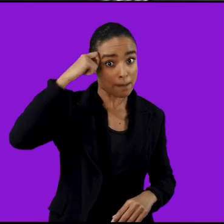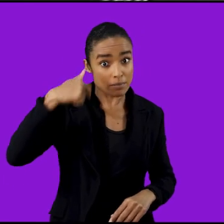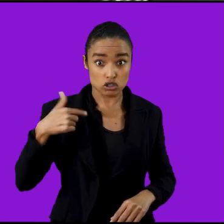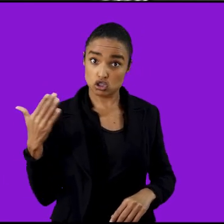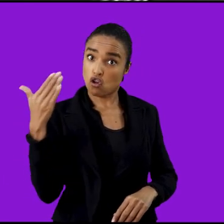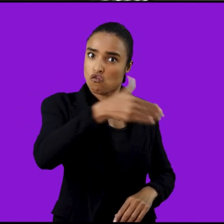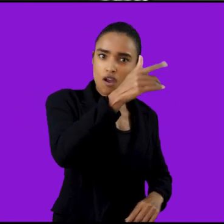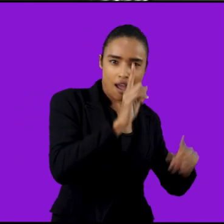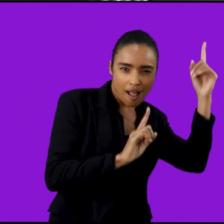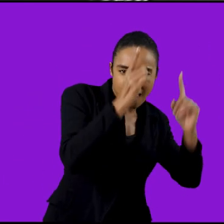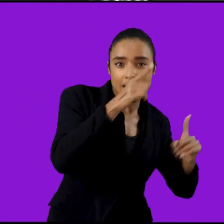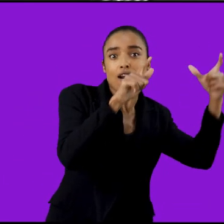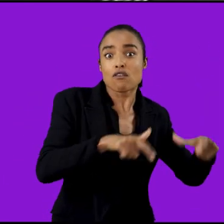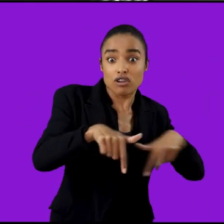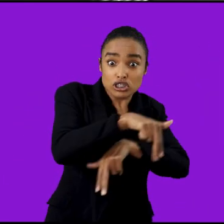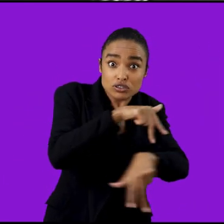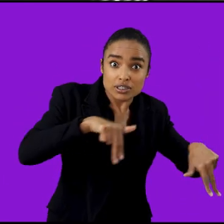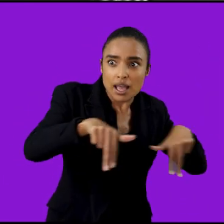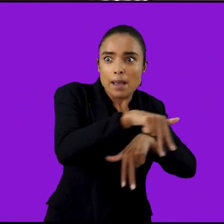A adolescência ali A minha adolescência. As baladas, as reuniões